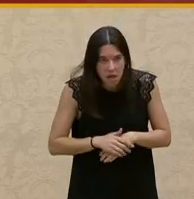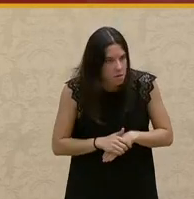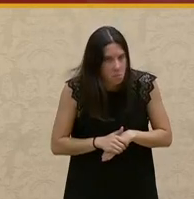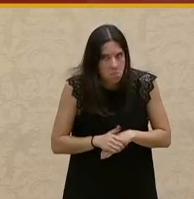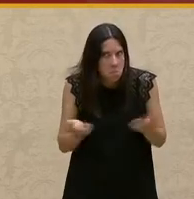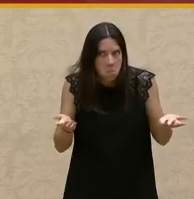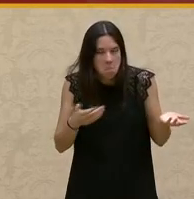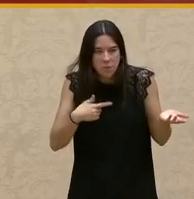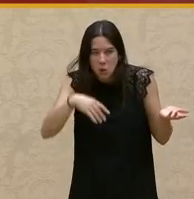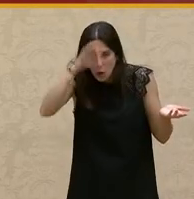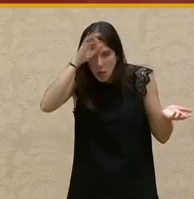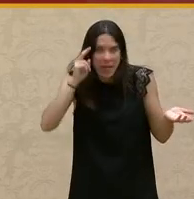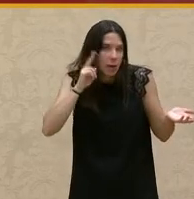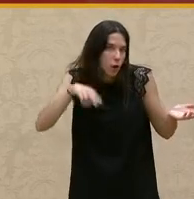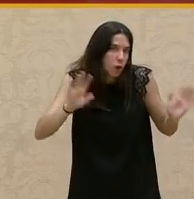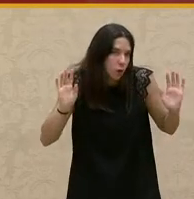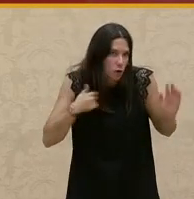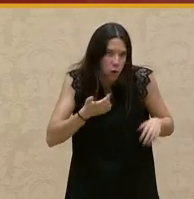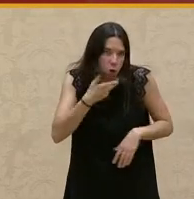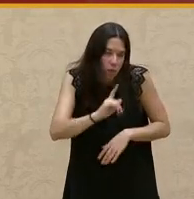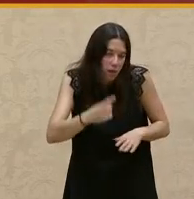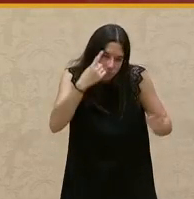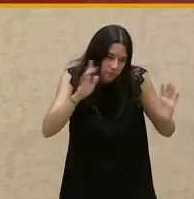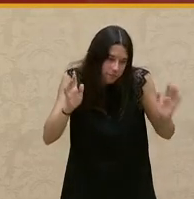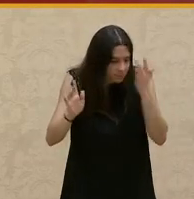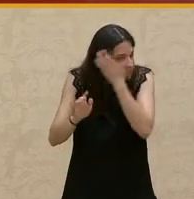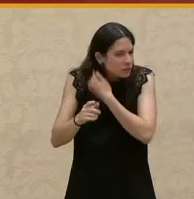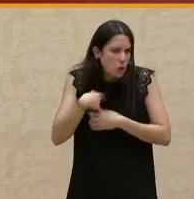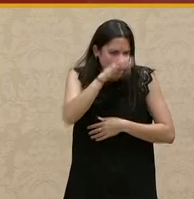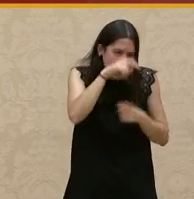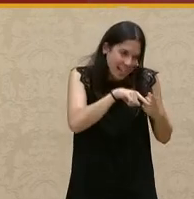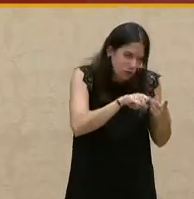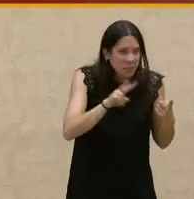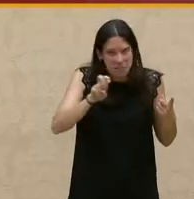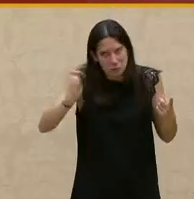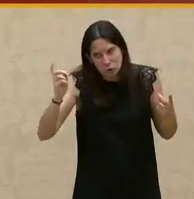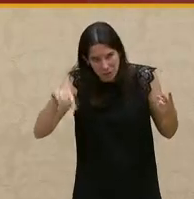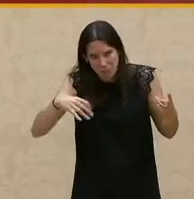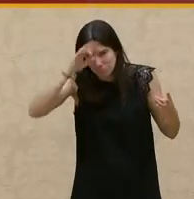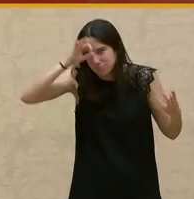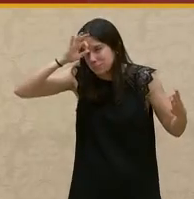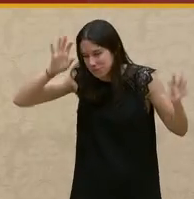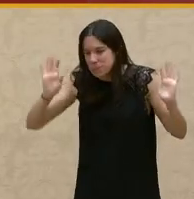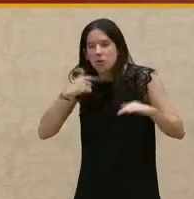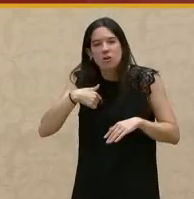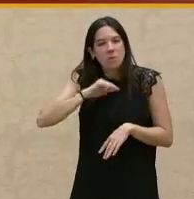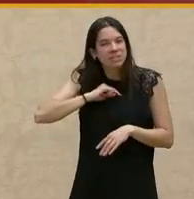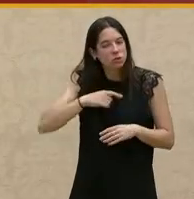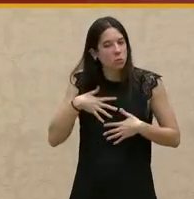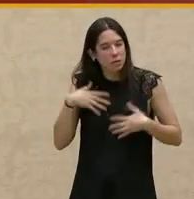ignorancia en esto y en muchas cosas más y me quedé impresionado con lo que me explicaron,